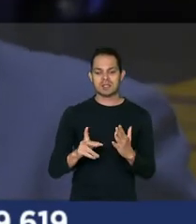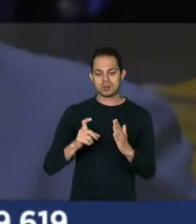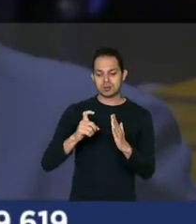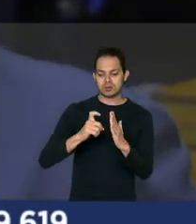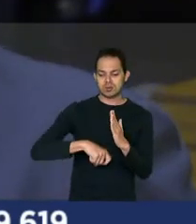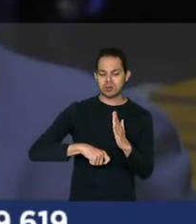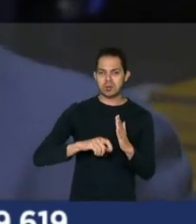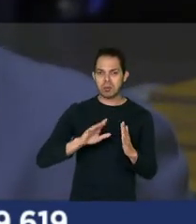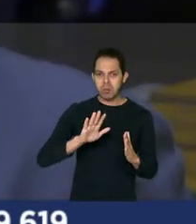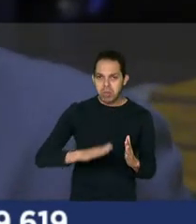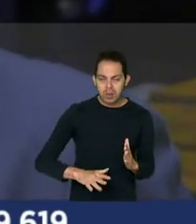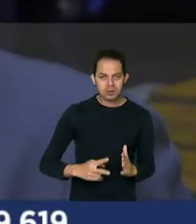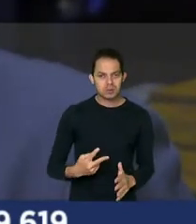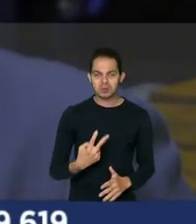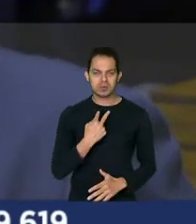PODEMOS ACEITAR QUE A TAXAÇÃO SEJA TÃO